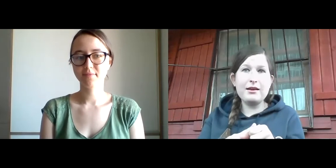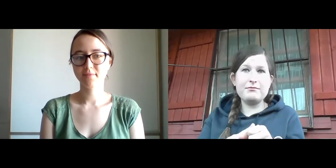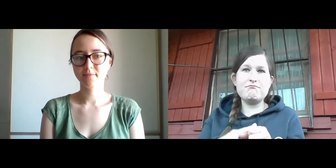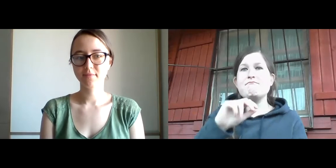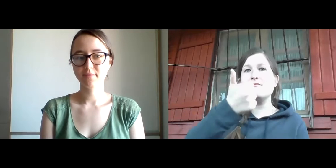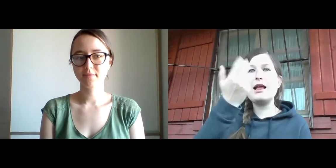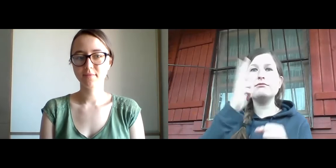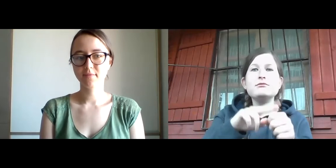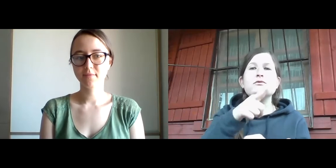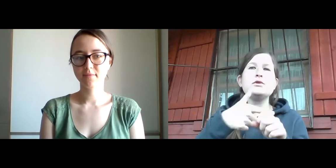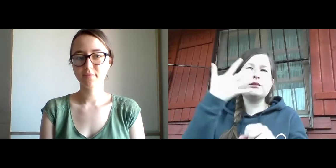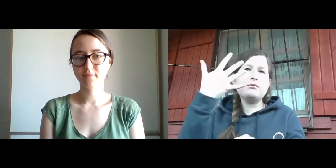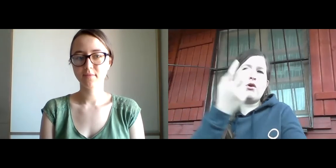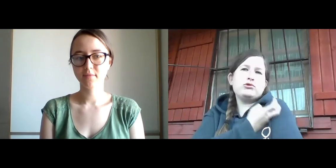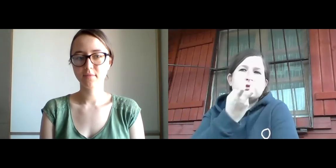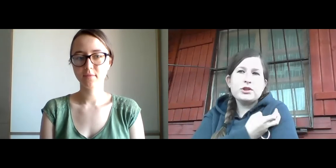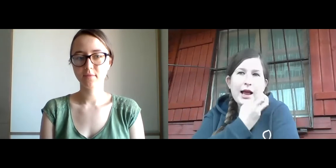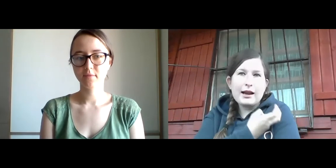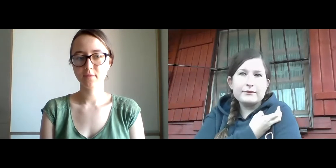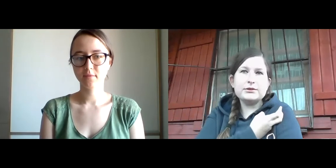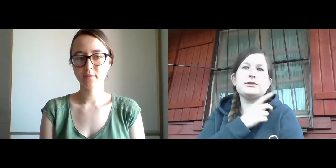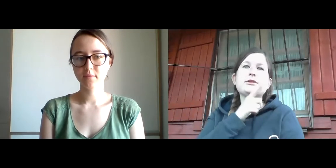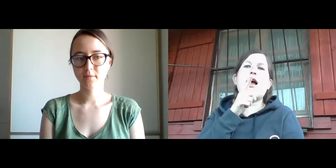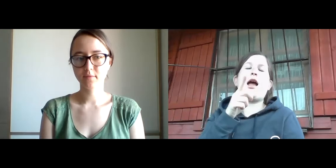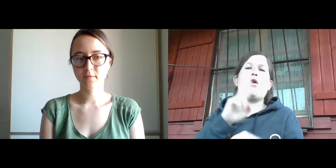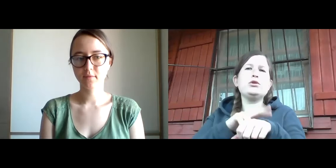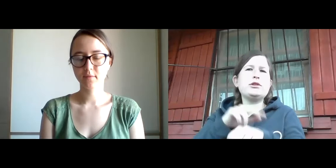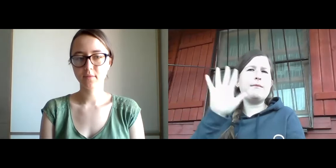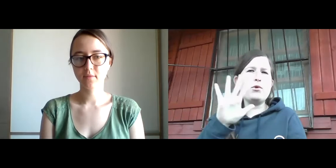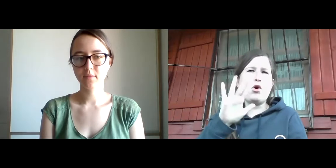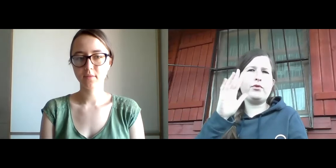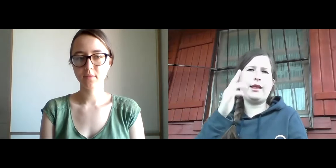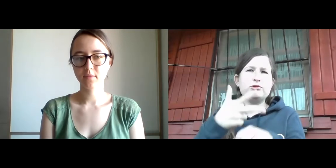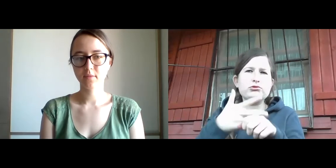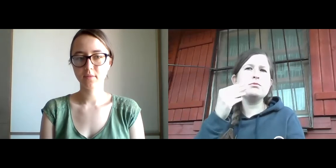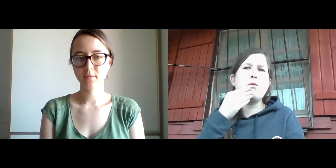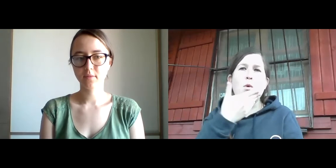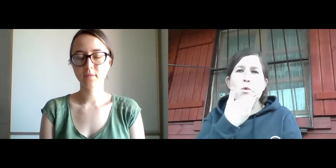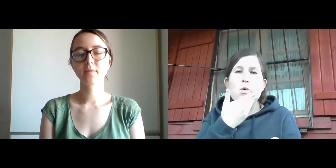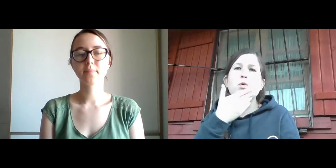25 czerwca o godz. 17:30,